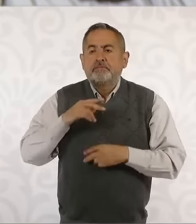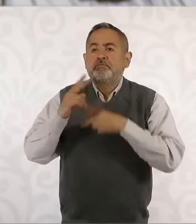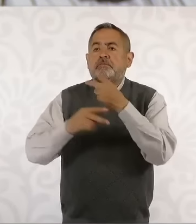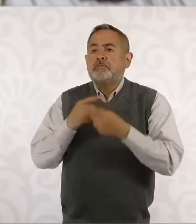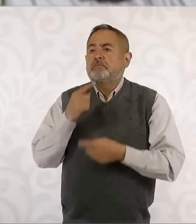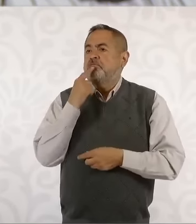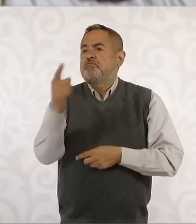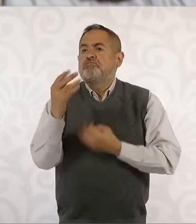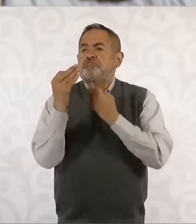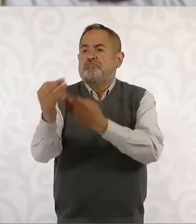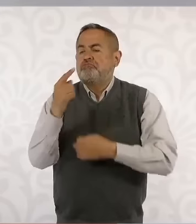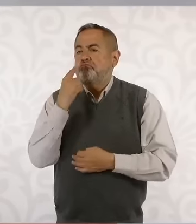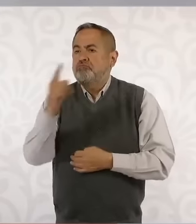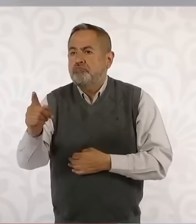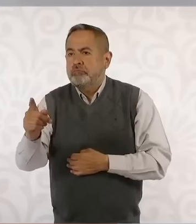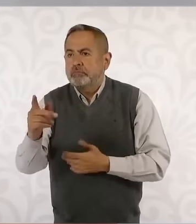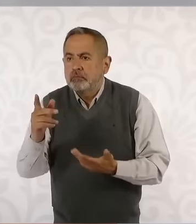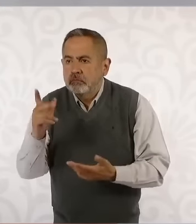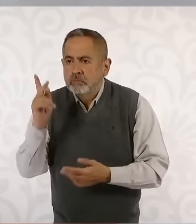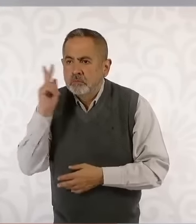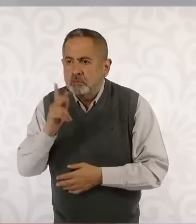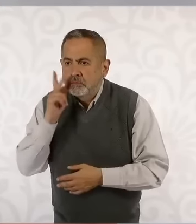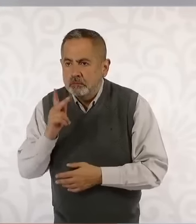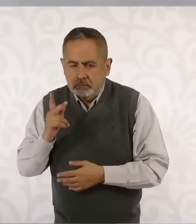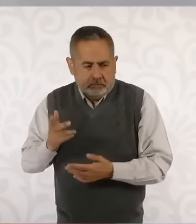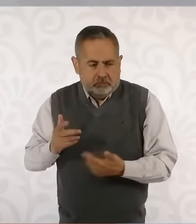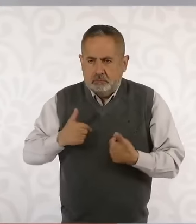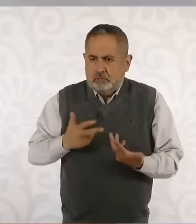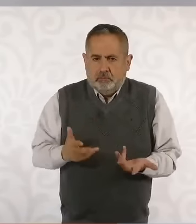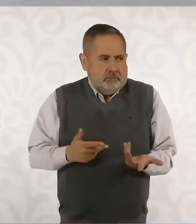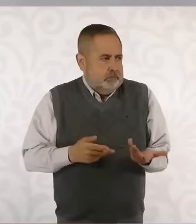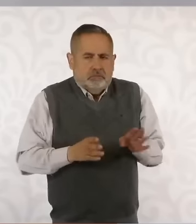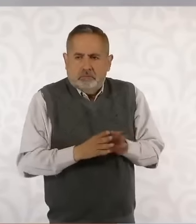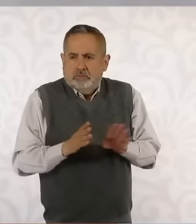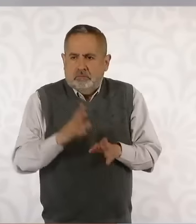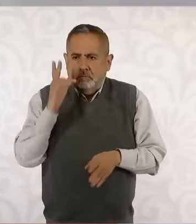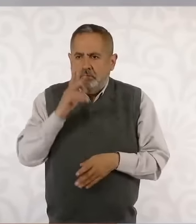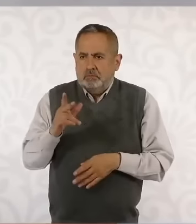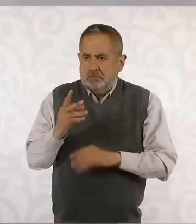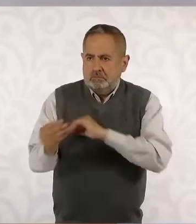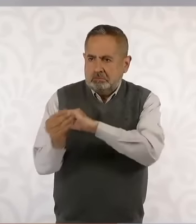no tenga ese problema de que a la hora de que denuncias pues no o no te hacen caso o pierdes